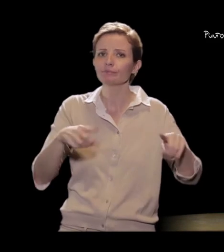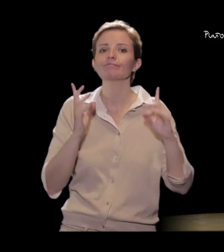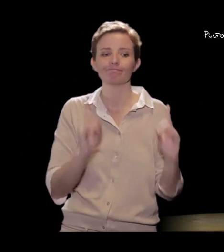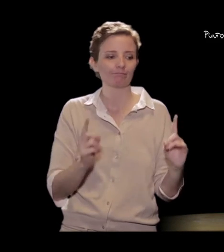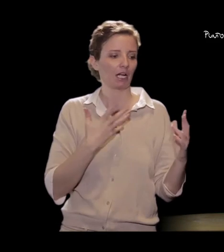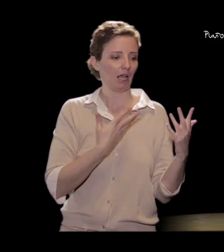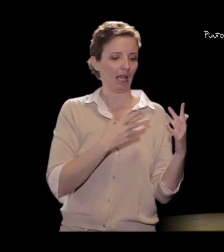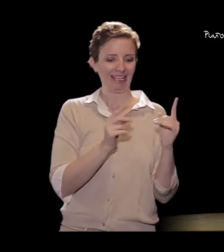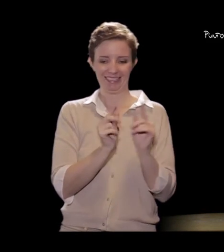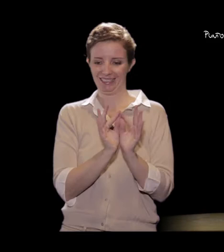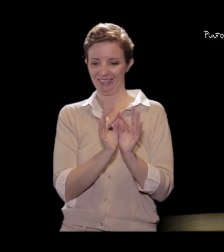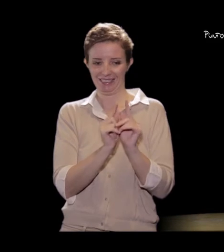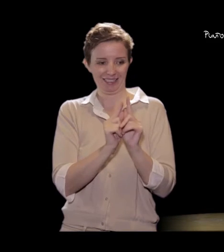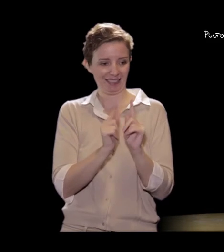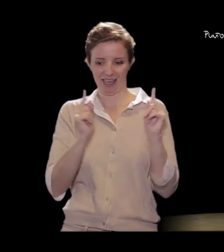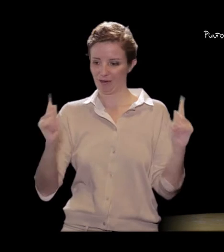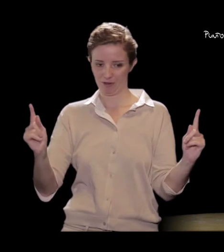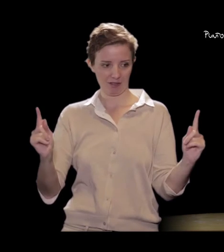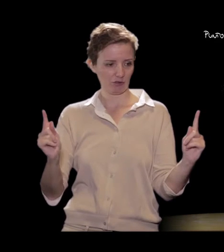Segmento di estremi come nel caso precedente.